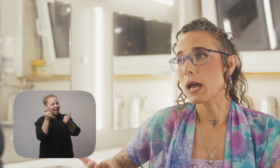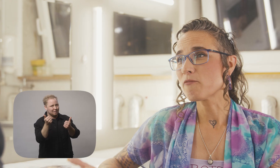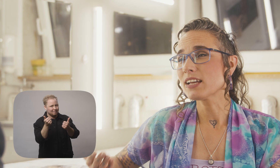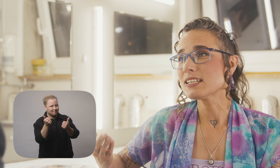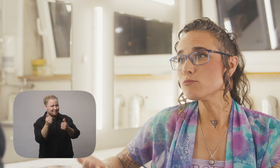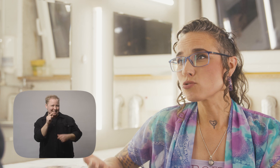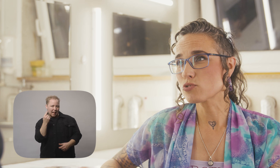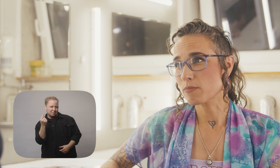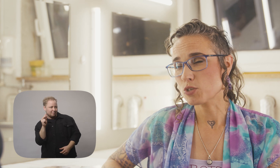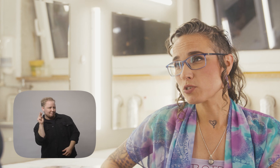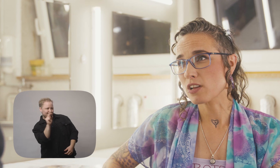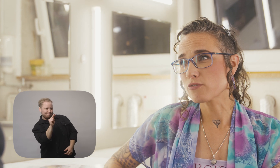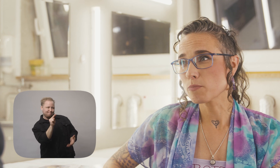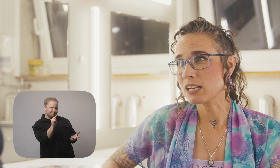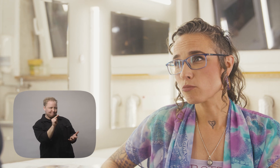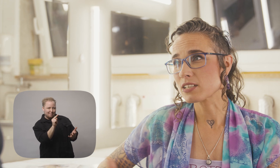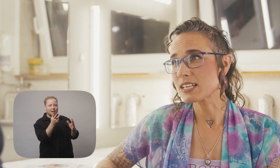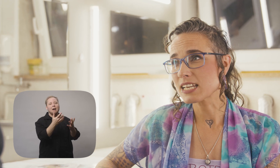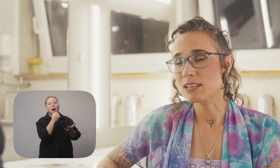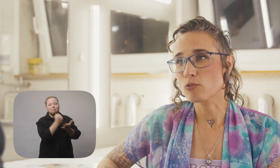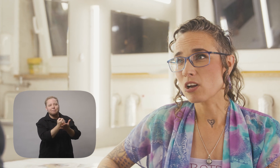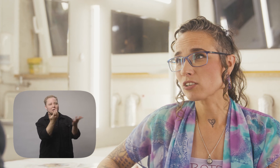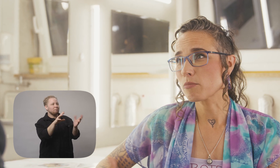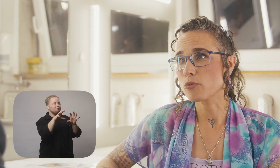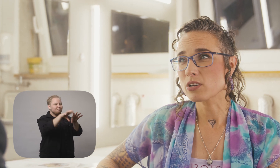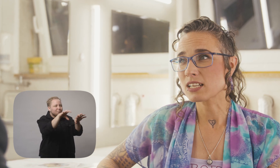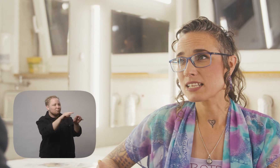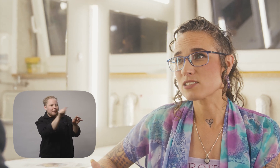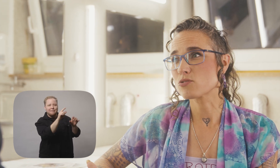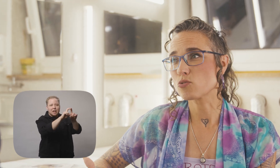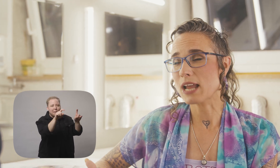Ab wann nimmst du zum Beispiel so einer Firma, einem Unternehmen oder auch einer Behörde einer Institution ab,